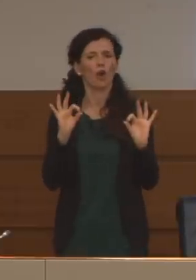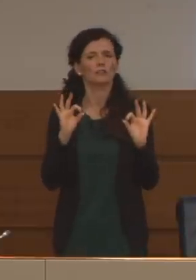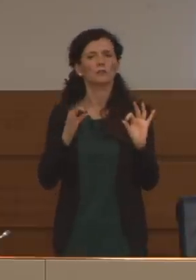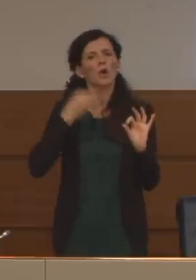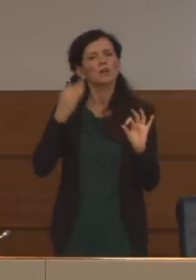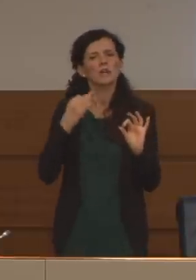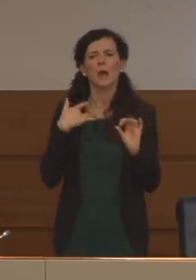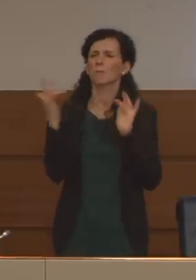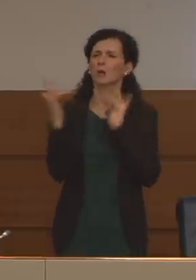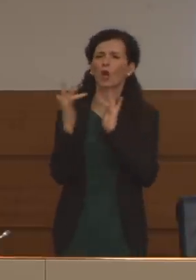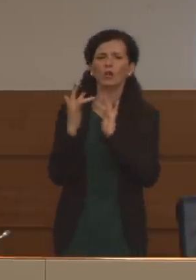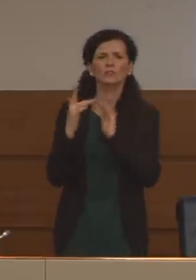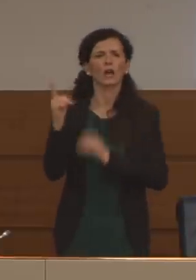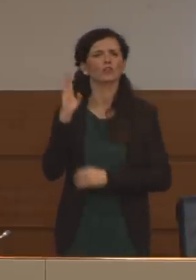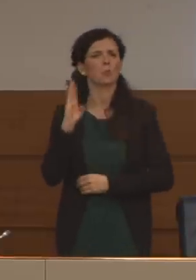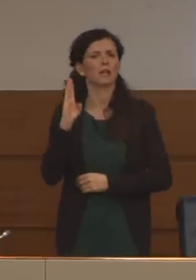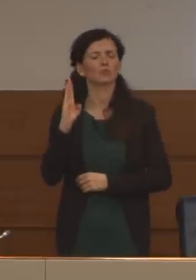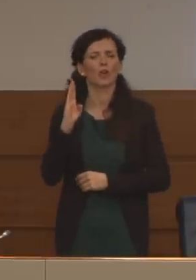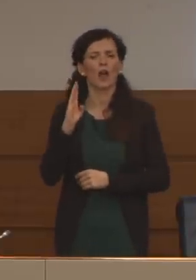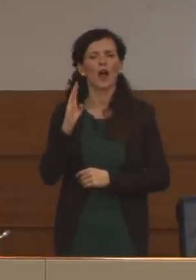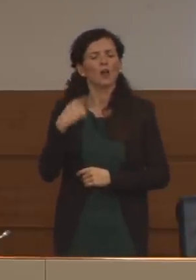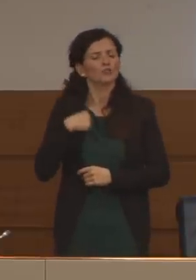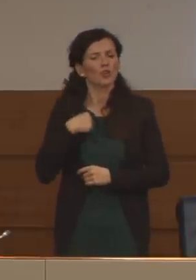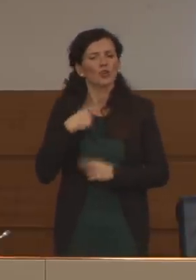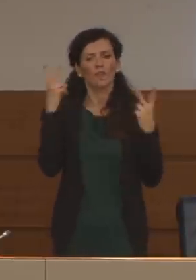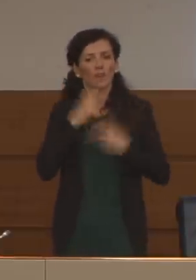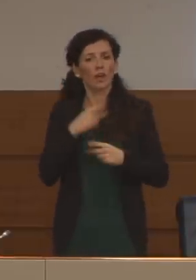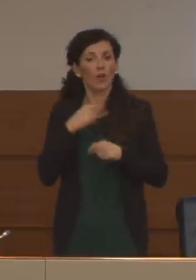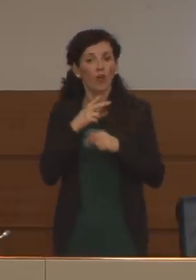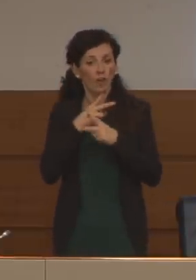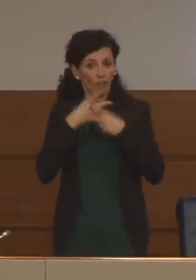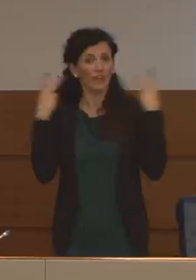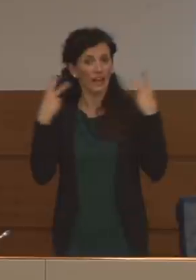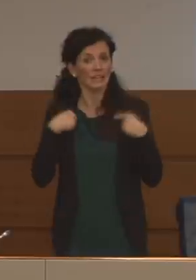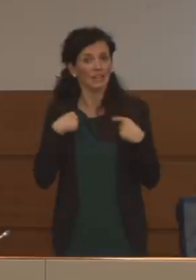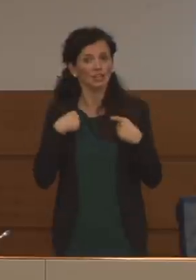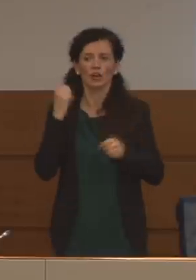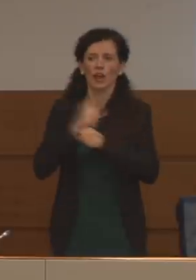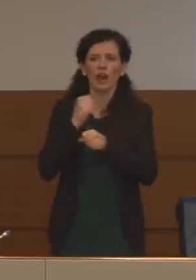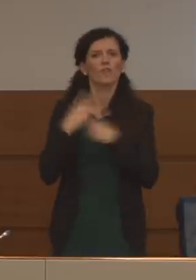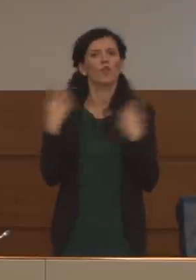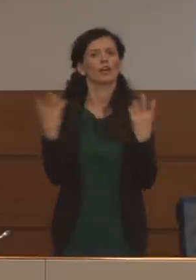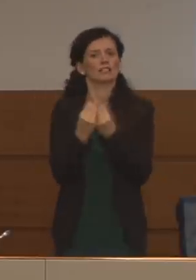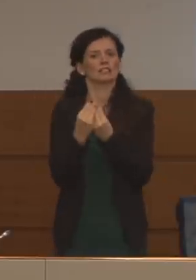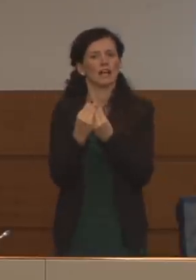sentiti quindi sarò felice di poter lavorare insieme a lui.